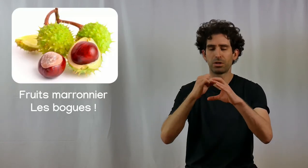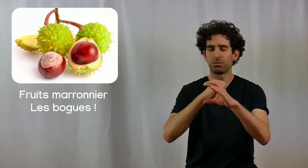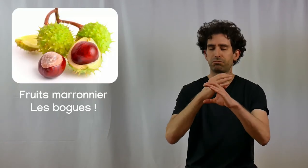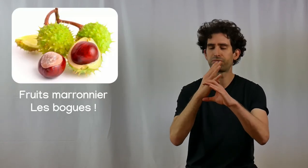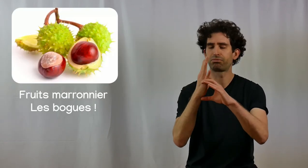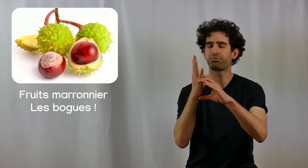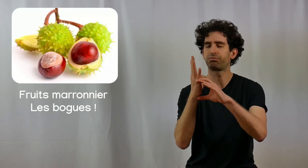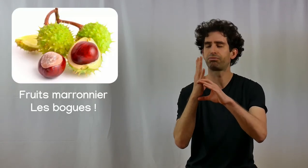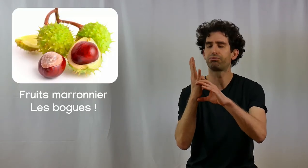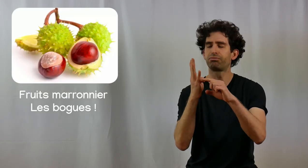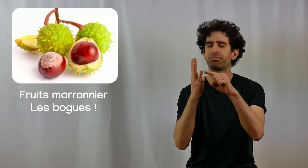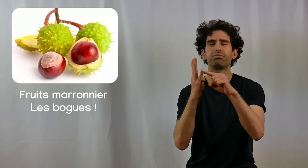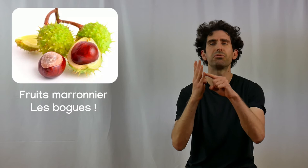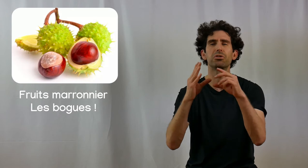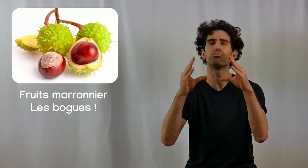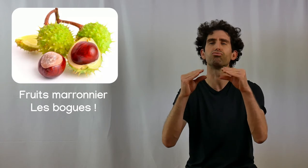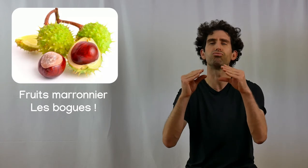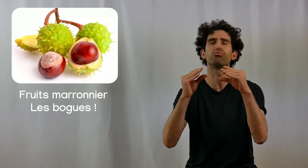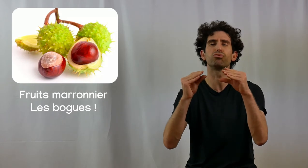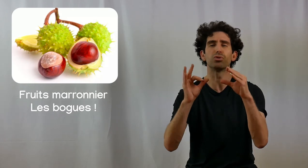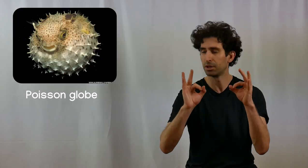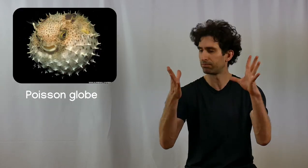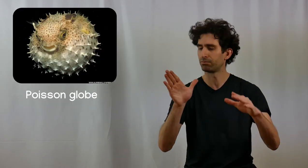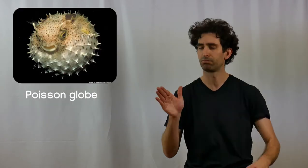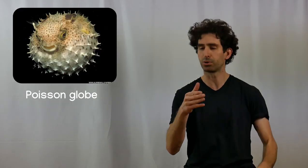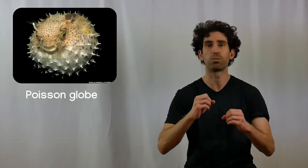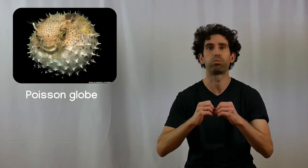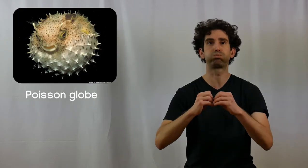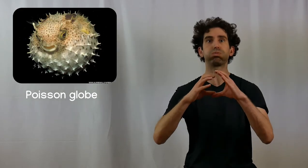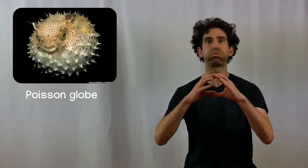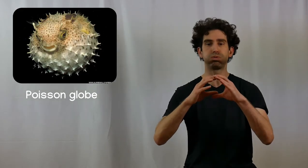avec des piquants mous, comme un poisson globe.